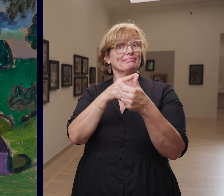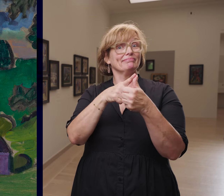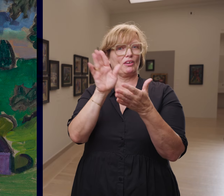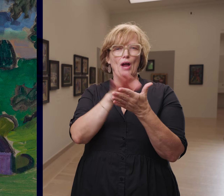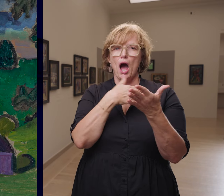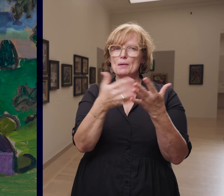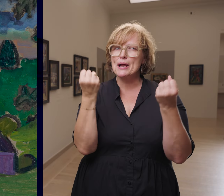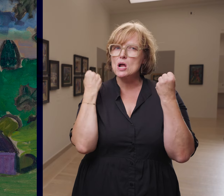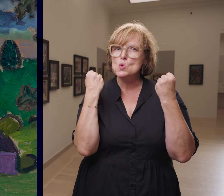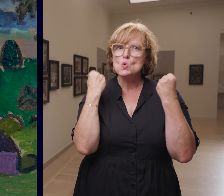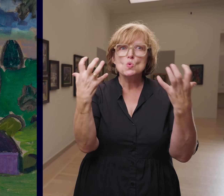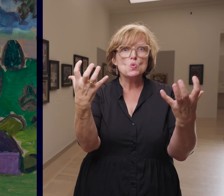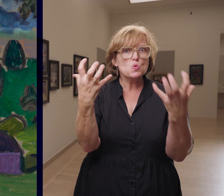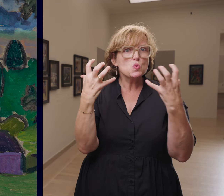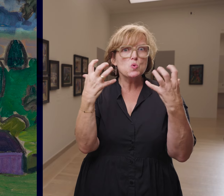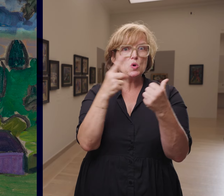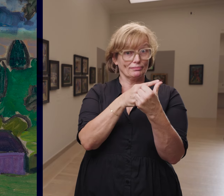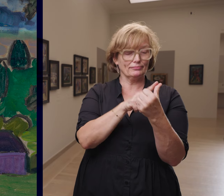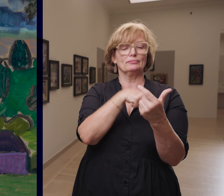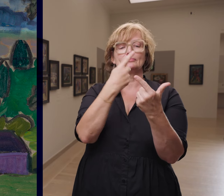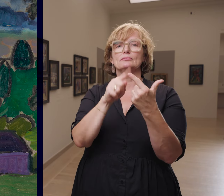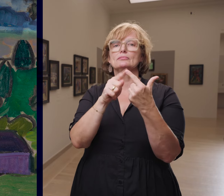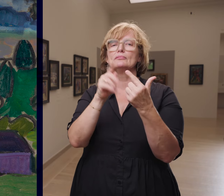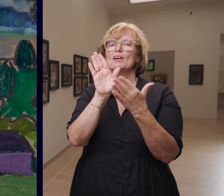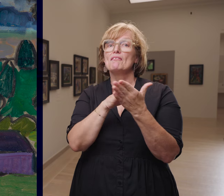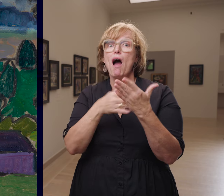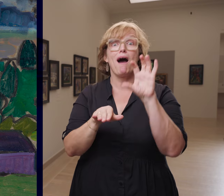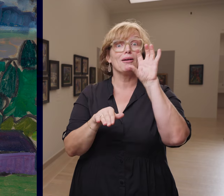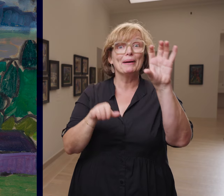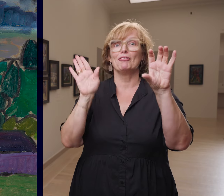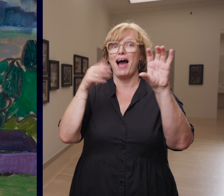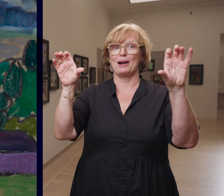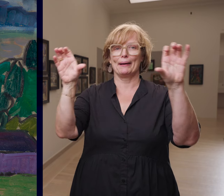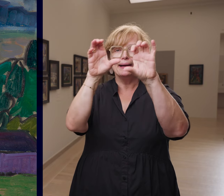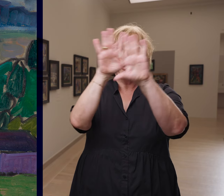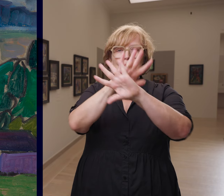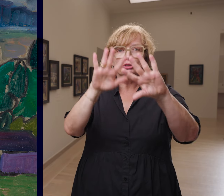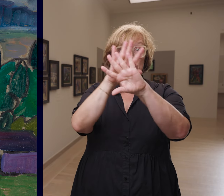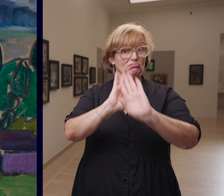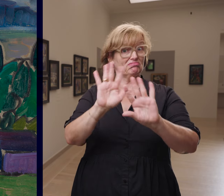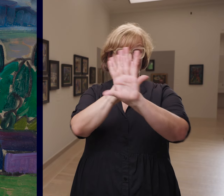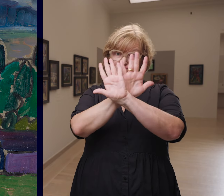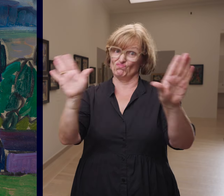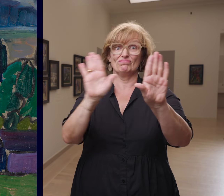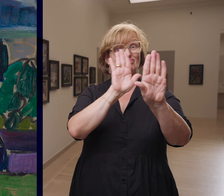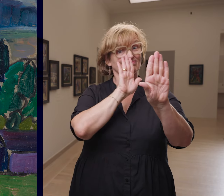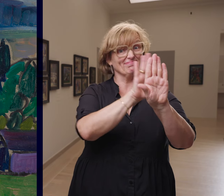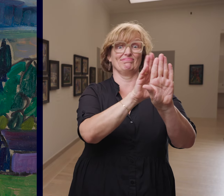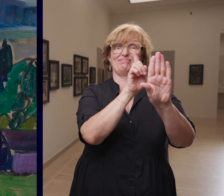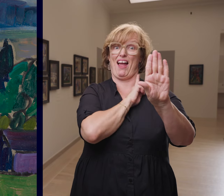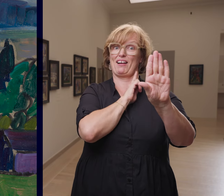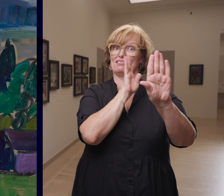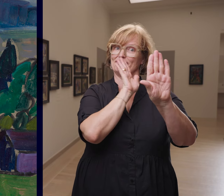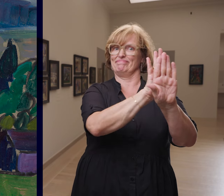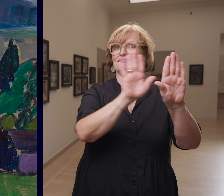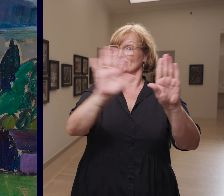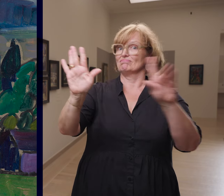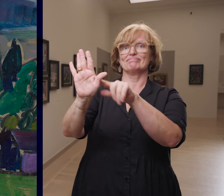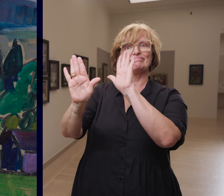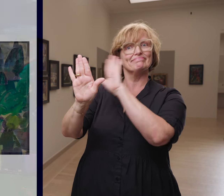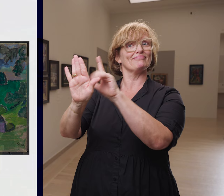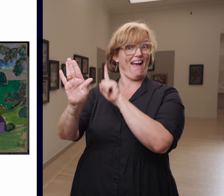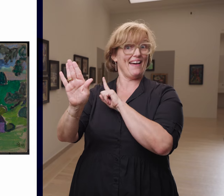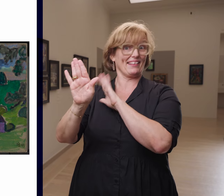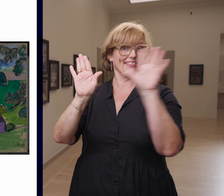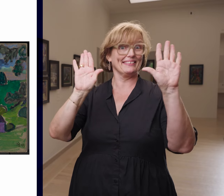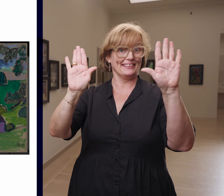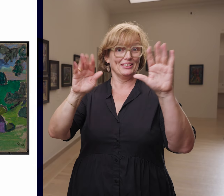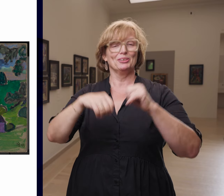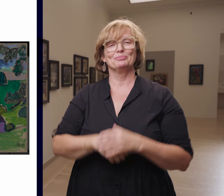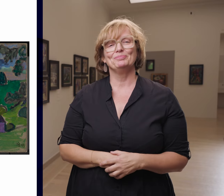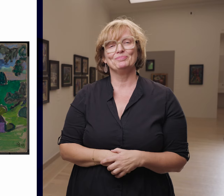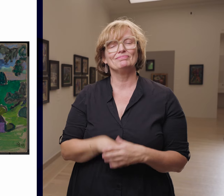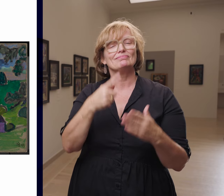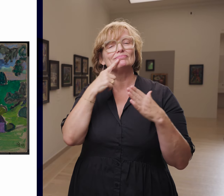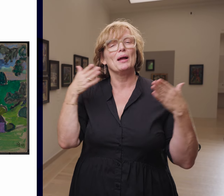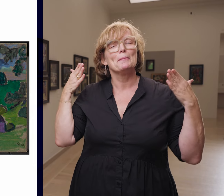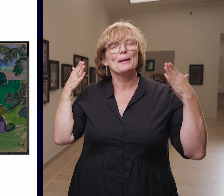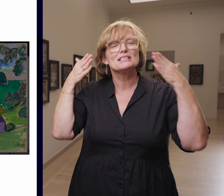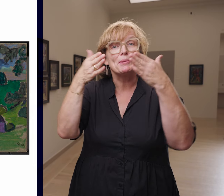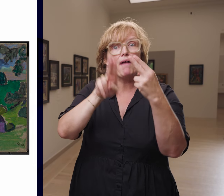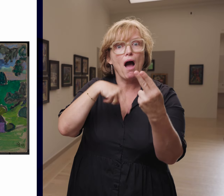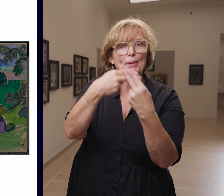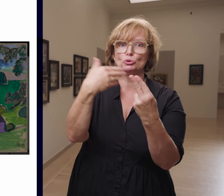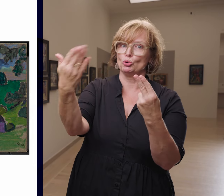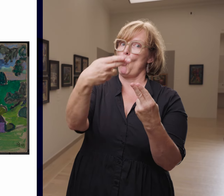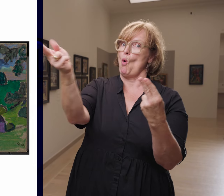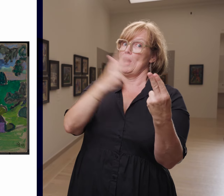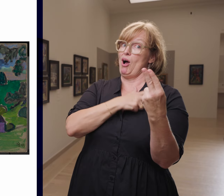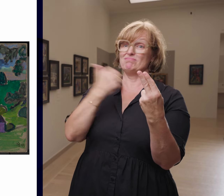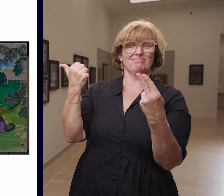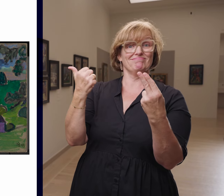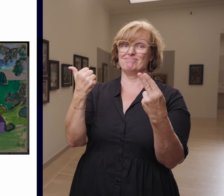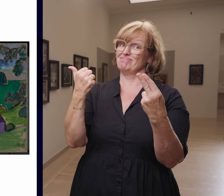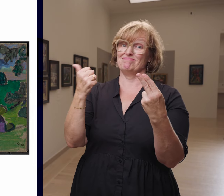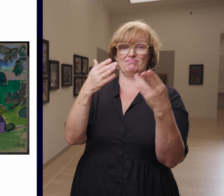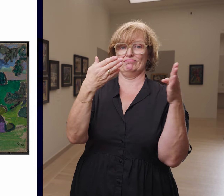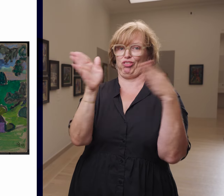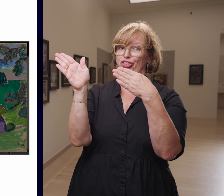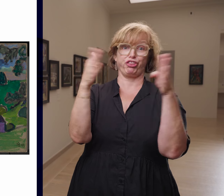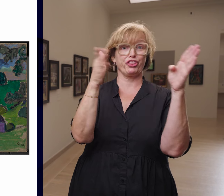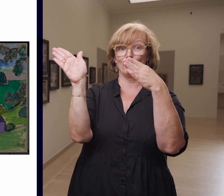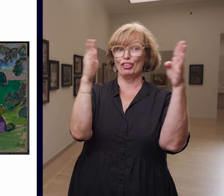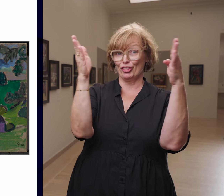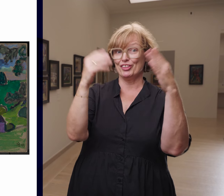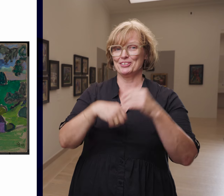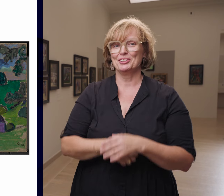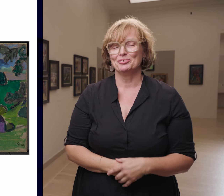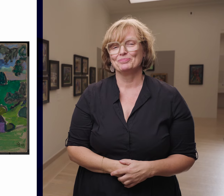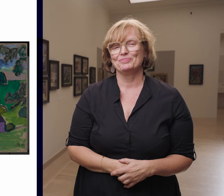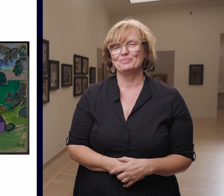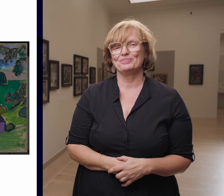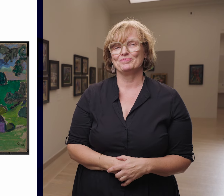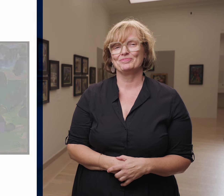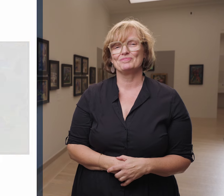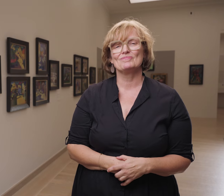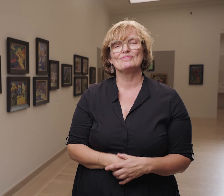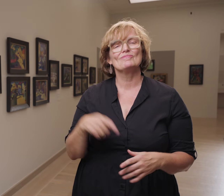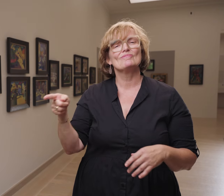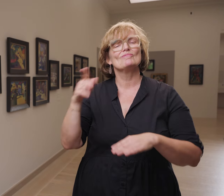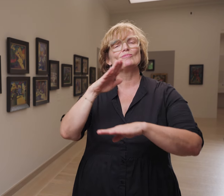Die Farben sind intensiv und eigenständig, die Perspektive nicht realitätstreu.